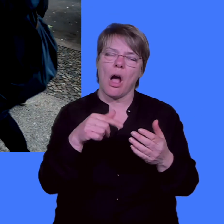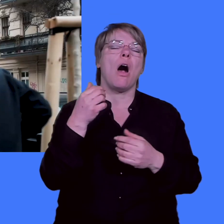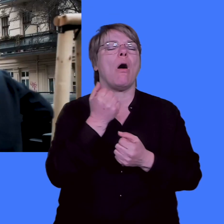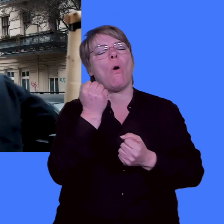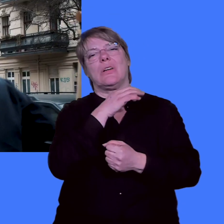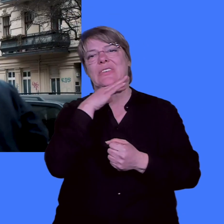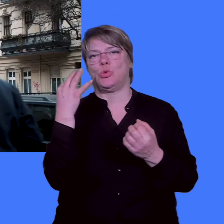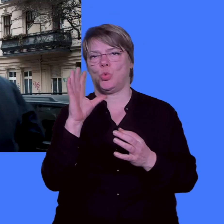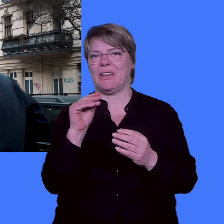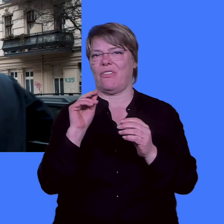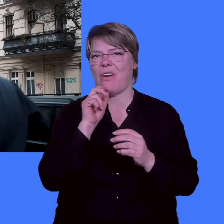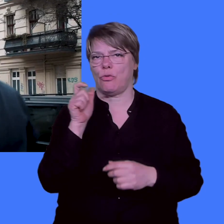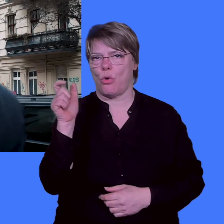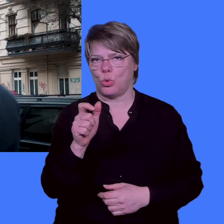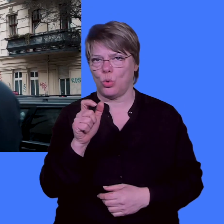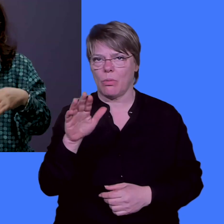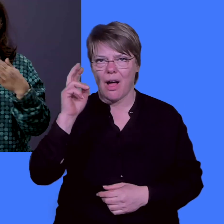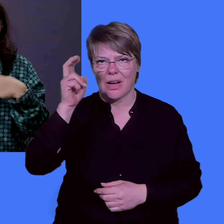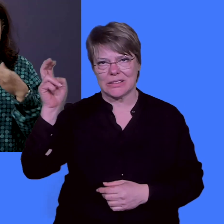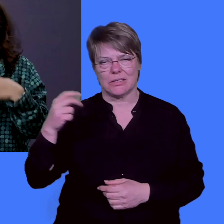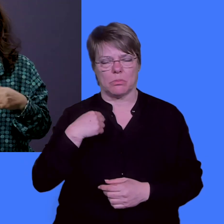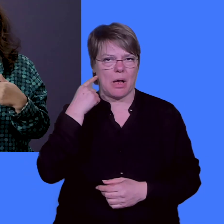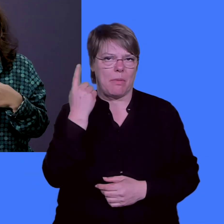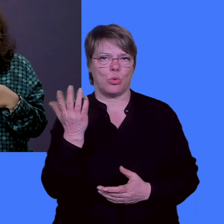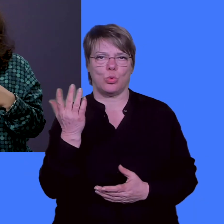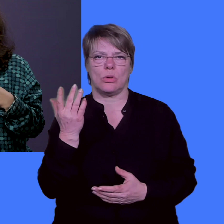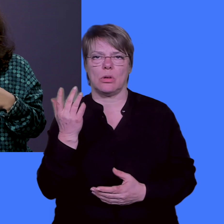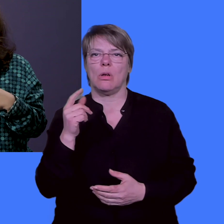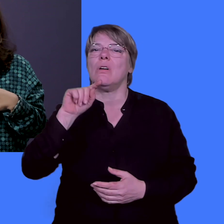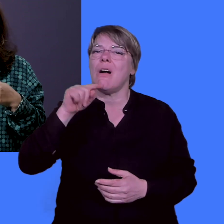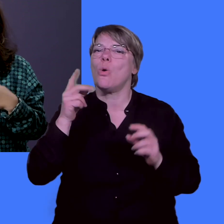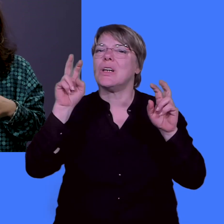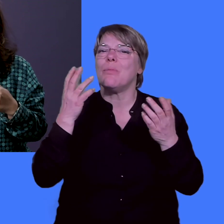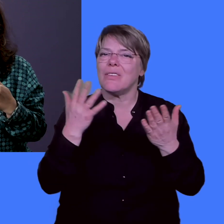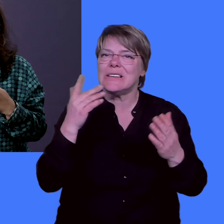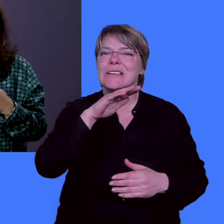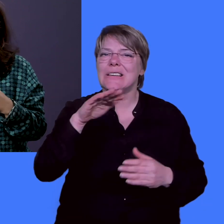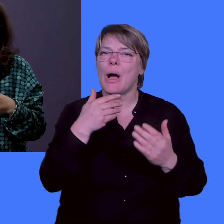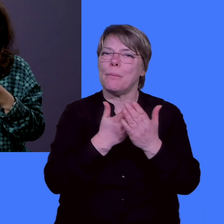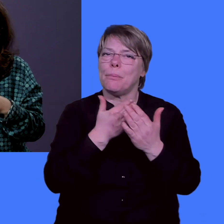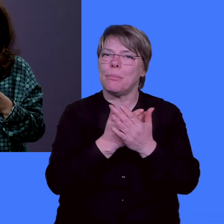Also müssen wir uns dessen bewusst werden, wo sind diese Mechanismen und auch wissen, dass das nichts